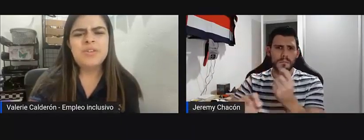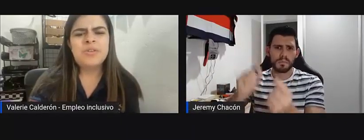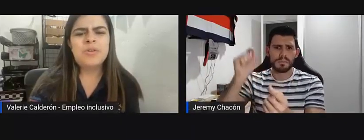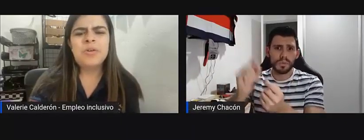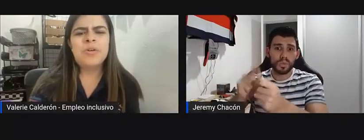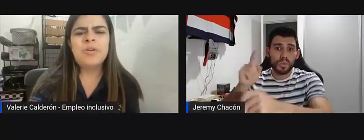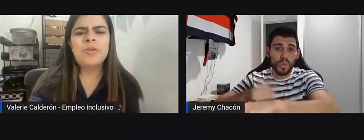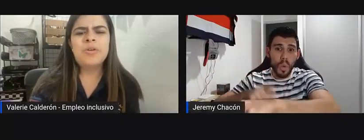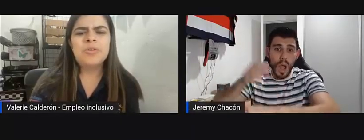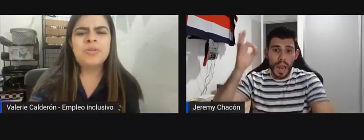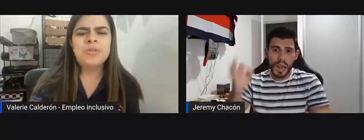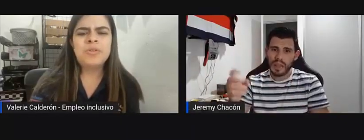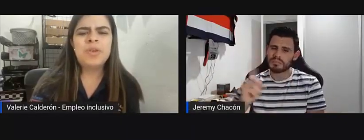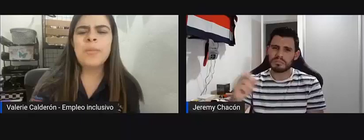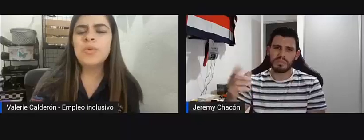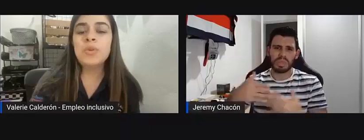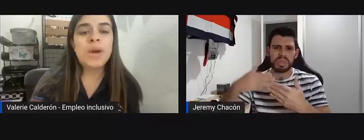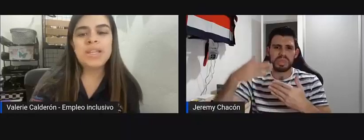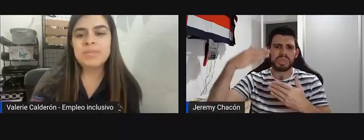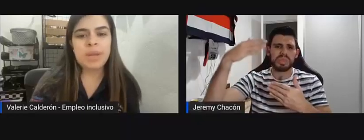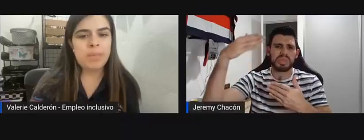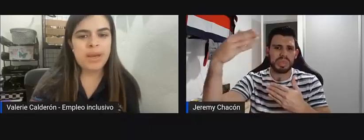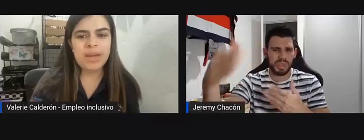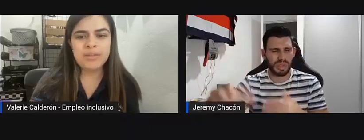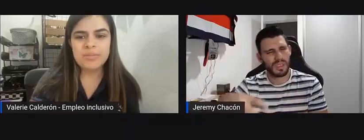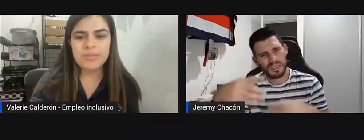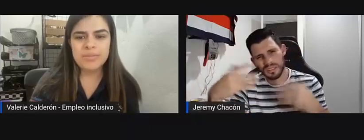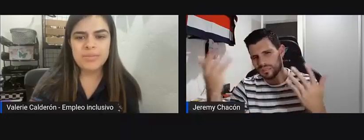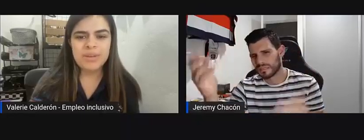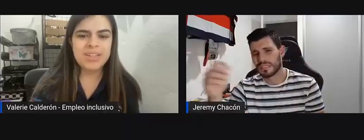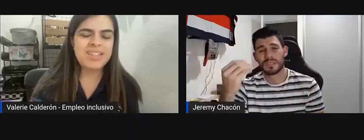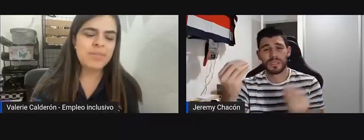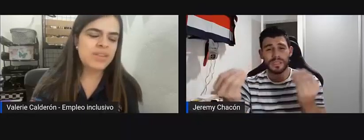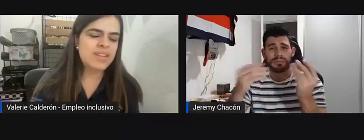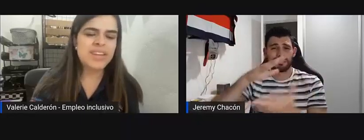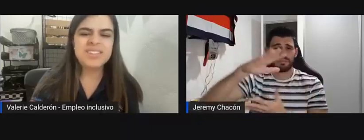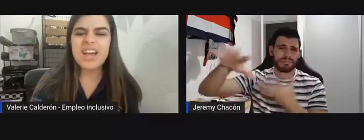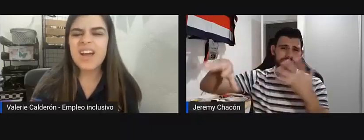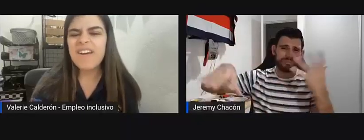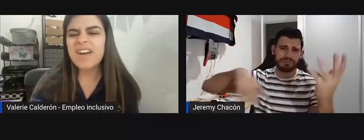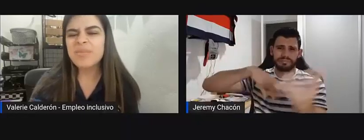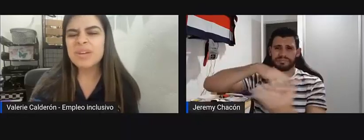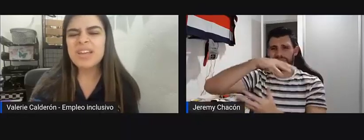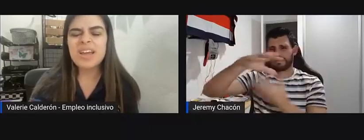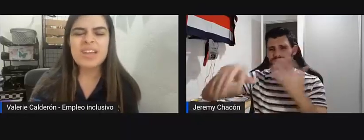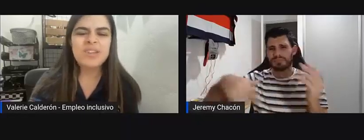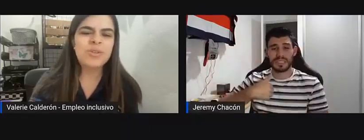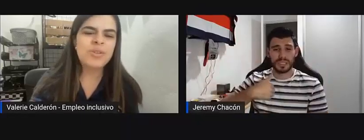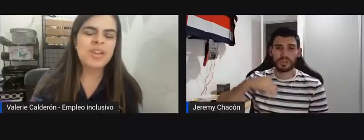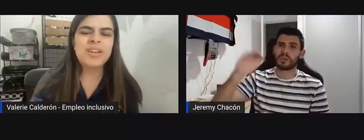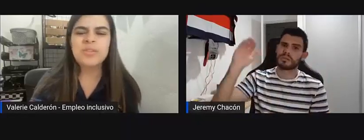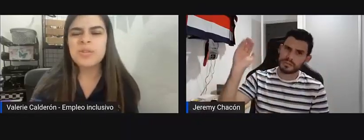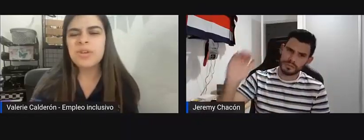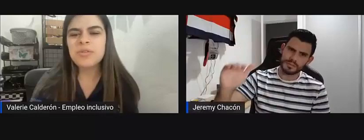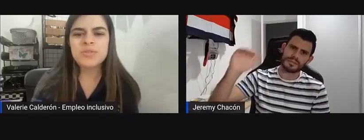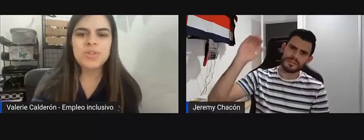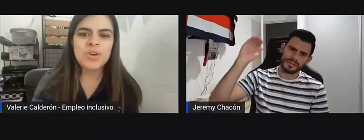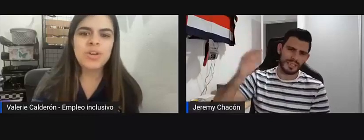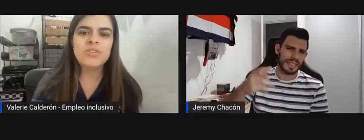no no eran puntuales para pagar verdad siempre se atrasaban verdad y todo era toda una confusión y